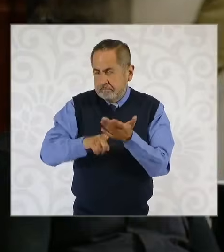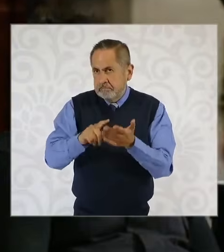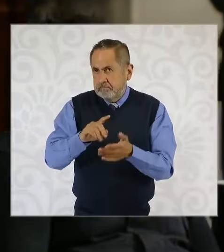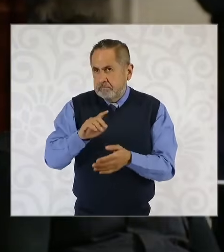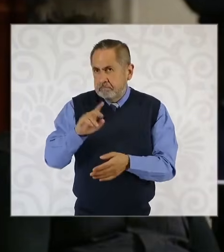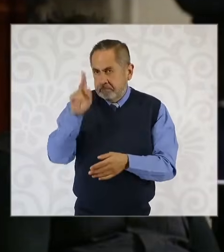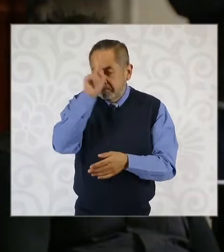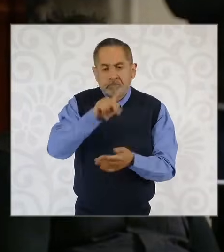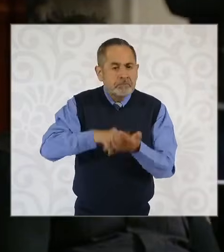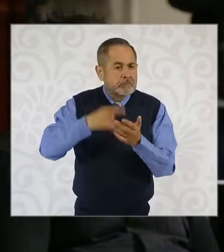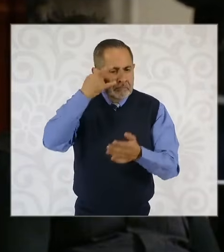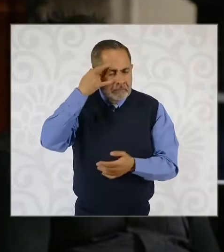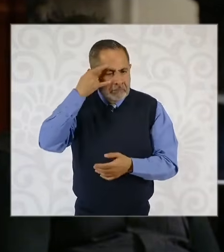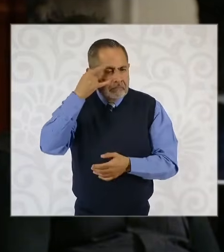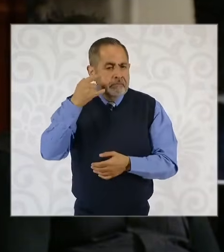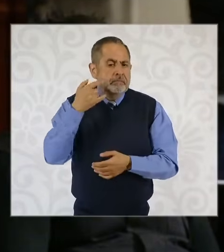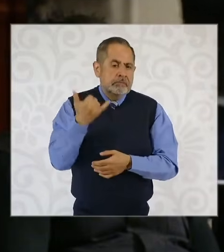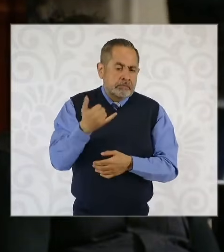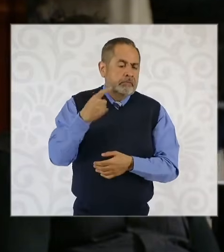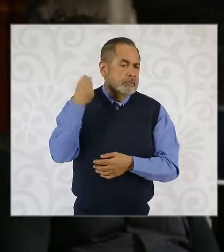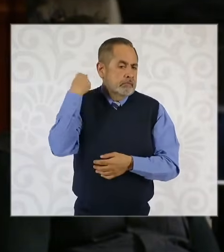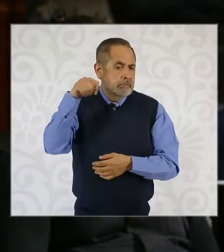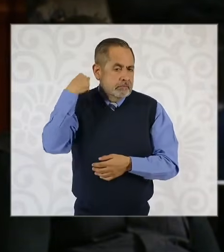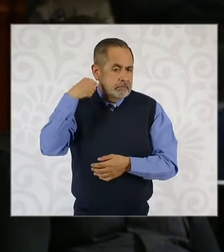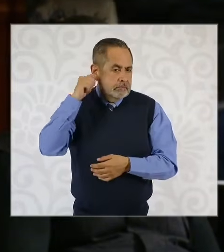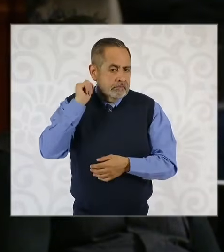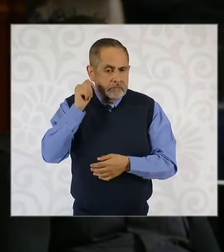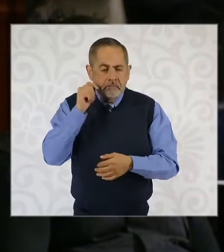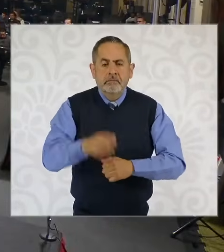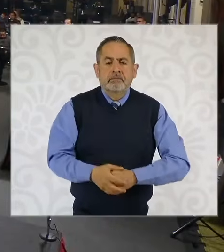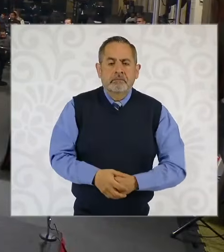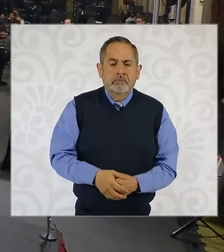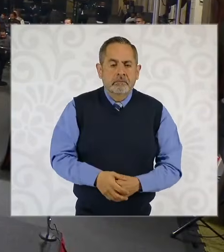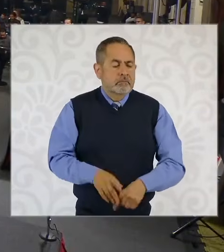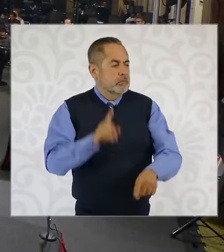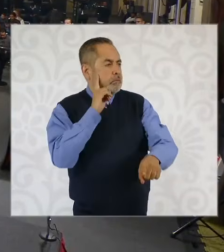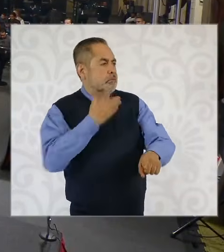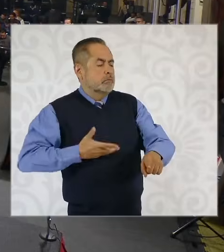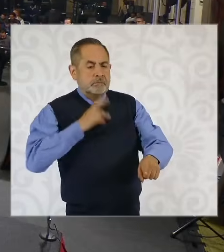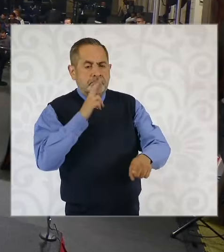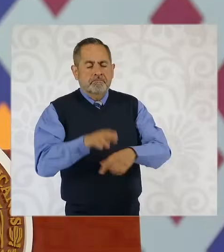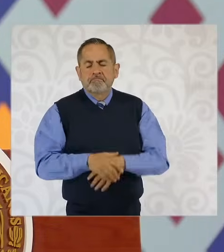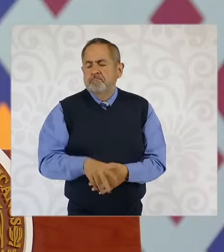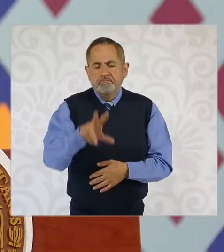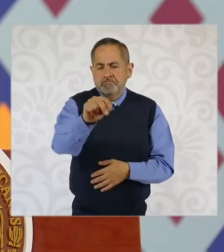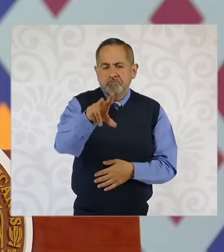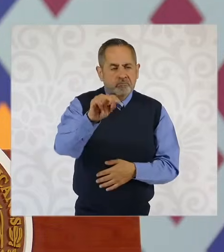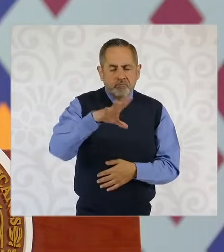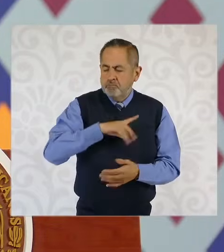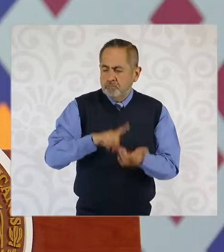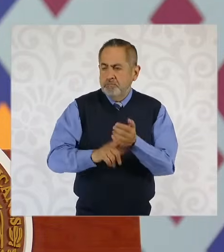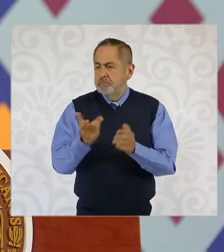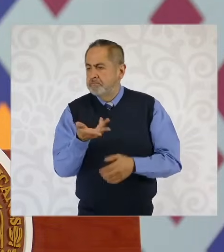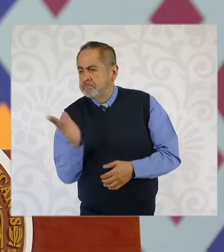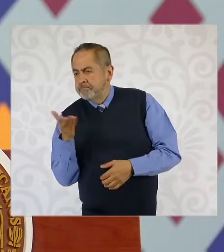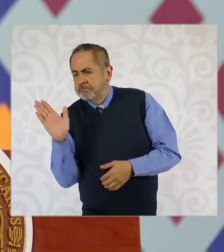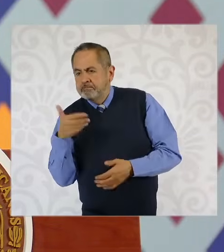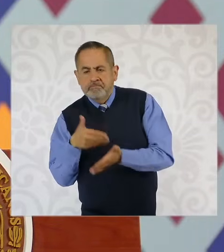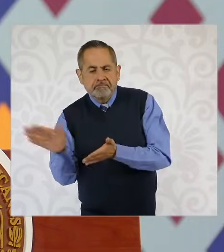saber su punto de vista si sí va a haber recorte personal ha recorte de personal no no hay todavía